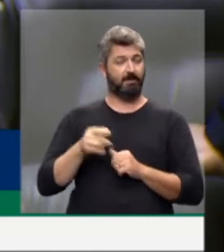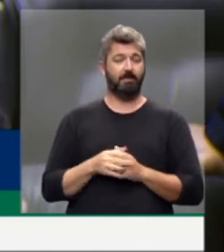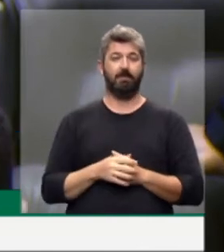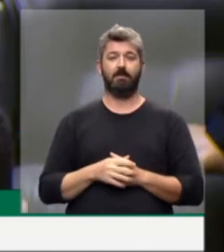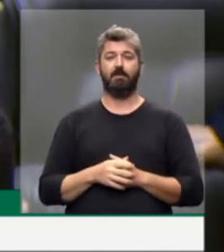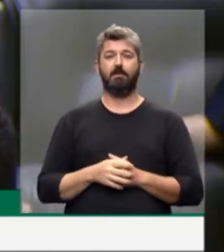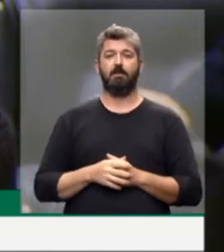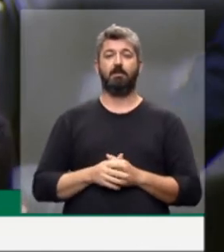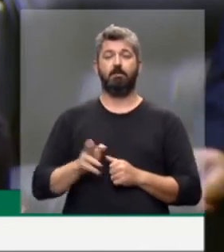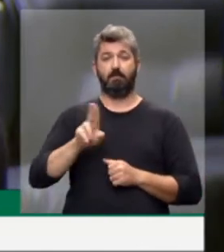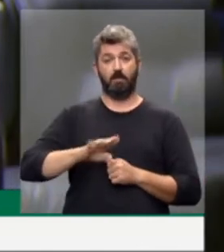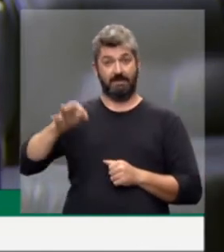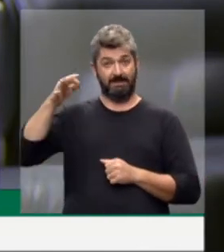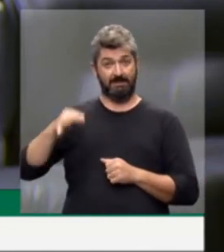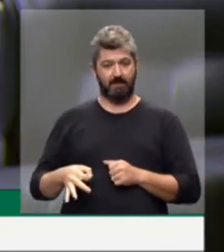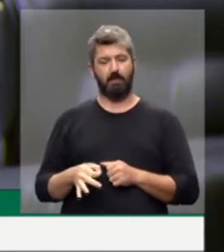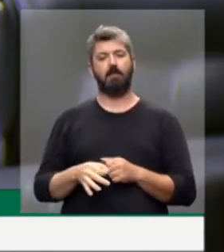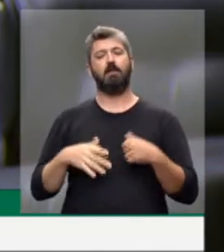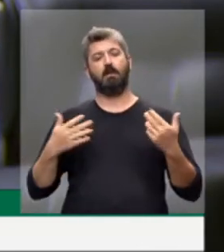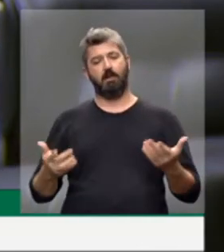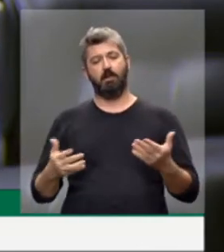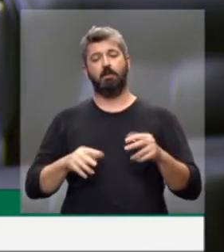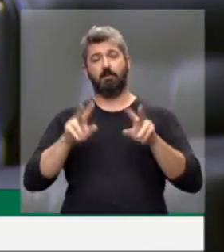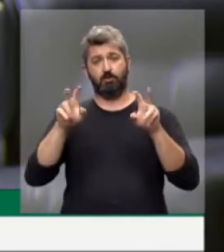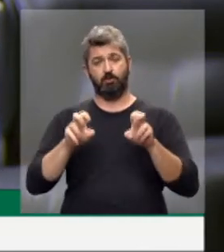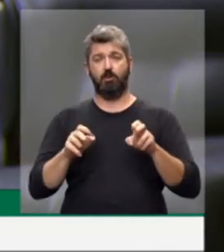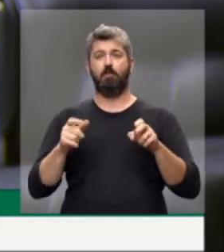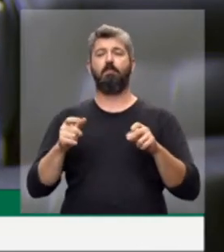RECOLHIDOS, DEPUTADO LIPE, PARA TER, SEMPRE DIALOGAMOS, NÃO É? PARA TER UMA CORRETA